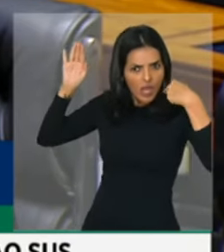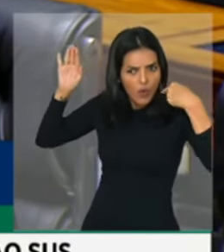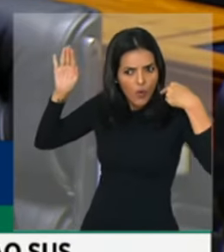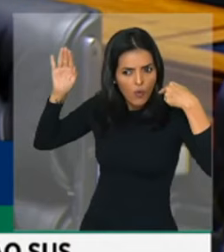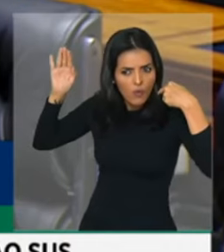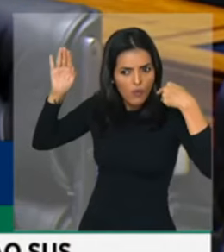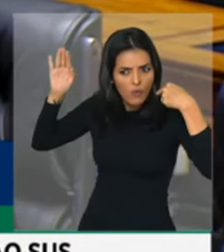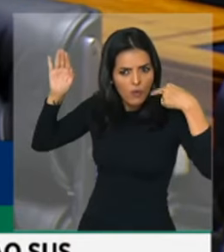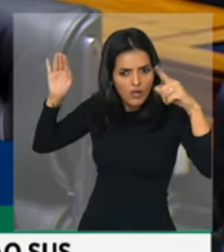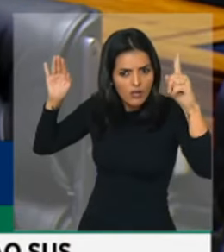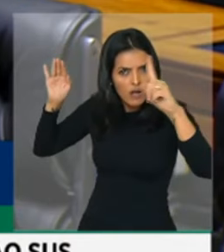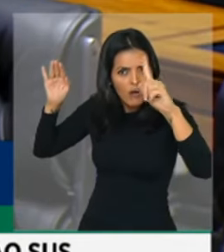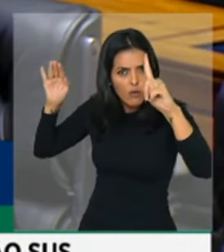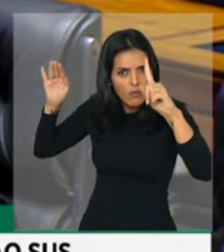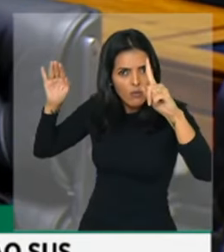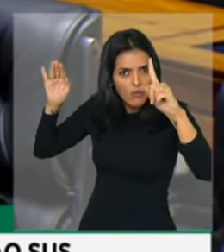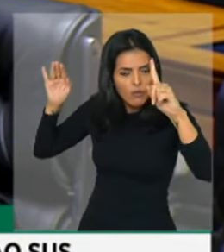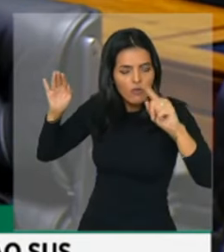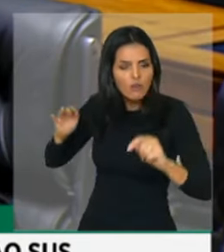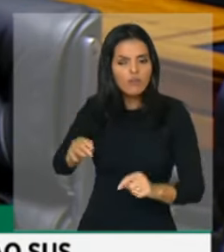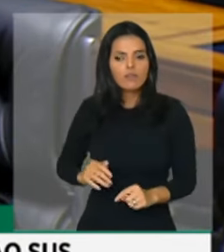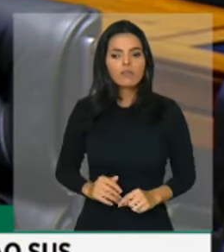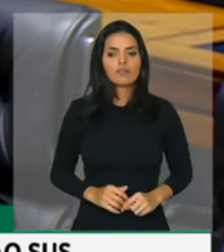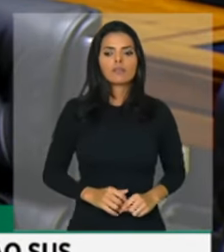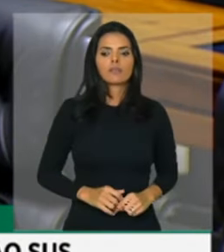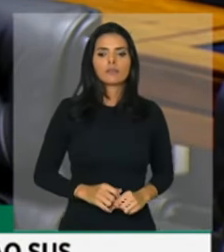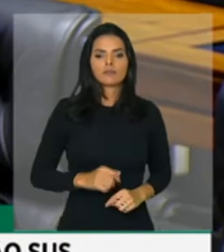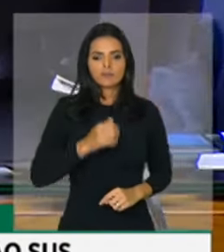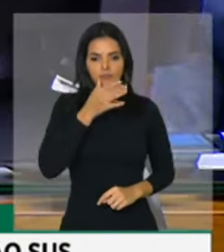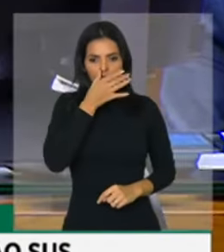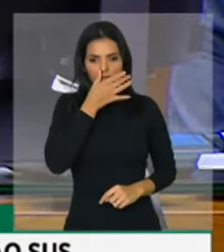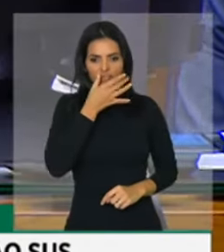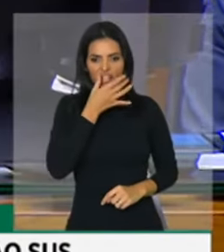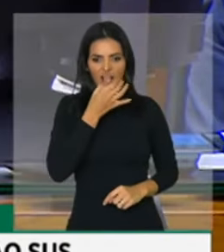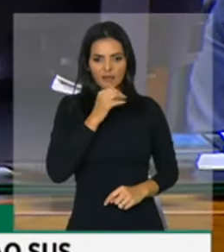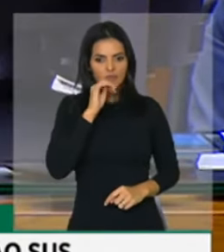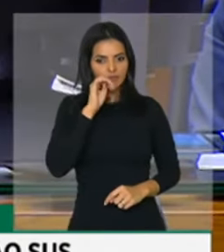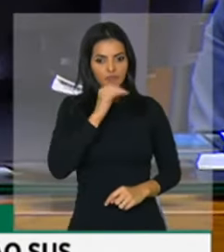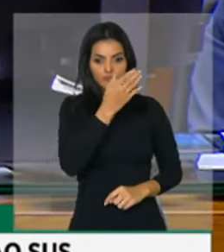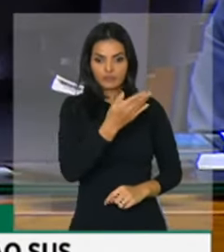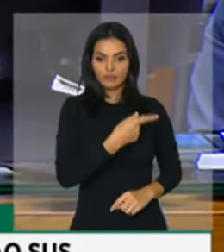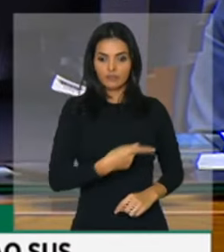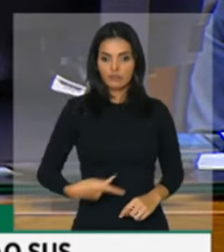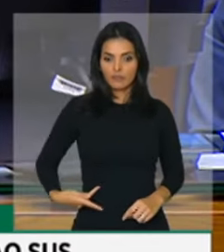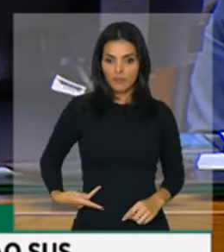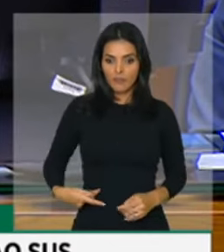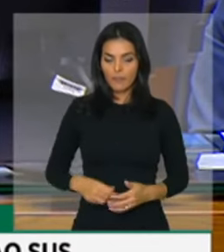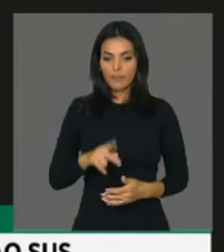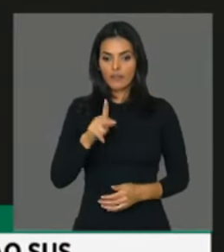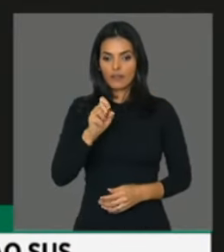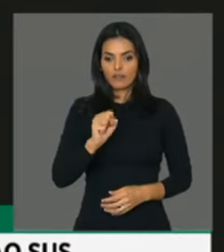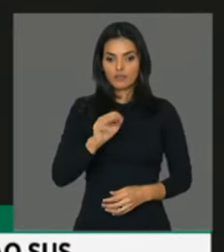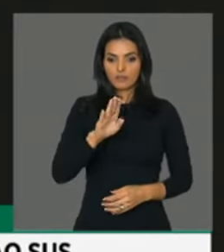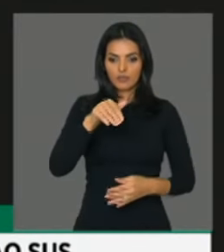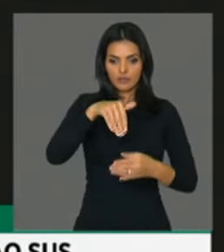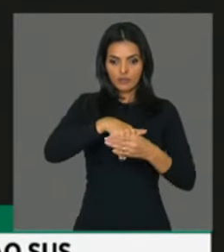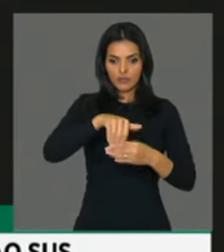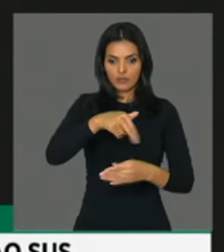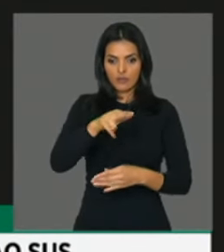ERGUI A MÃO NAQUELE MOMENTO E DISSE: EU SOU... [PRESIDENTE]: MUITO OBRIGADO, DEPUTADA. [DEPUTADO]: SENHOR PRESIDENTE, PSD É NÃO,